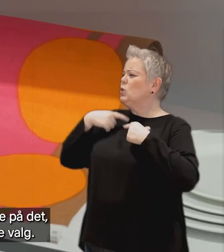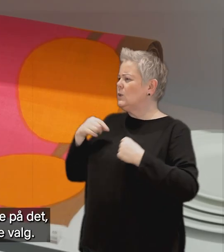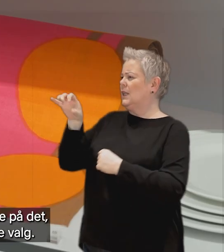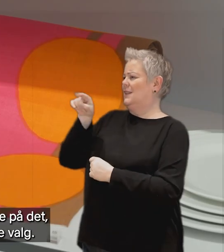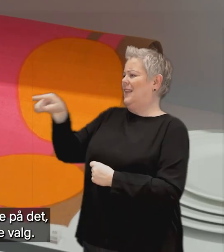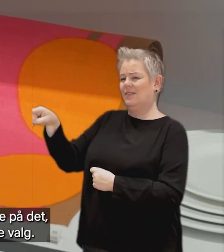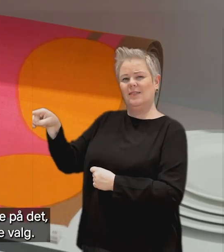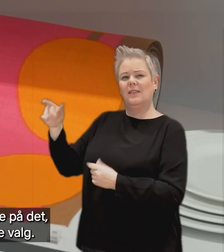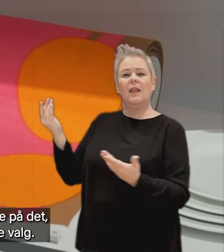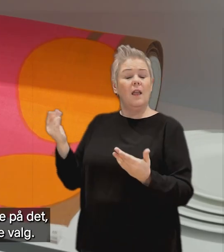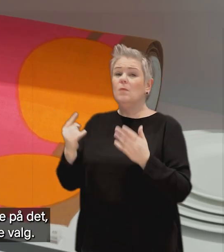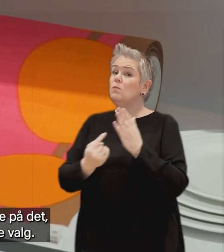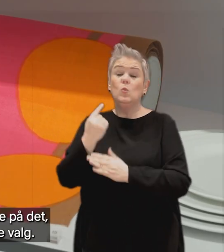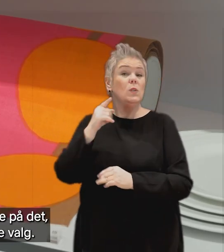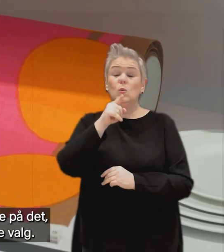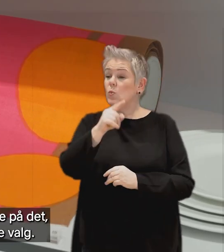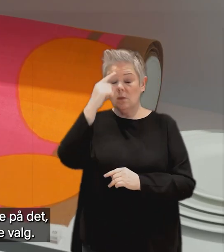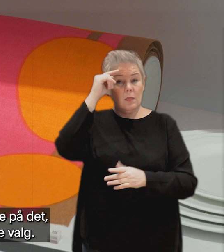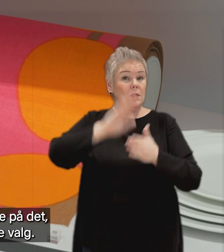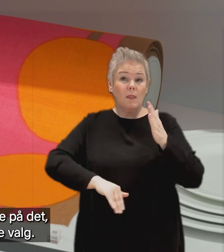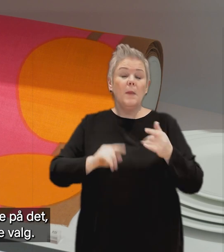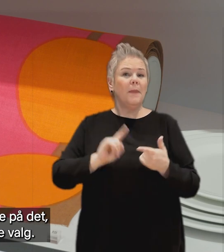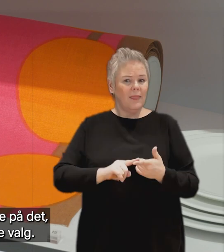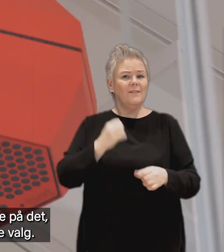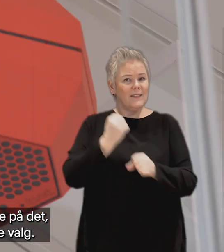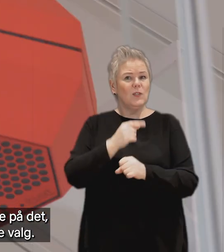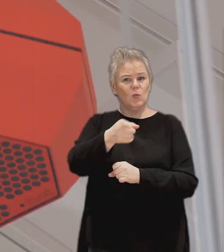Du tenkte kanskje ikke på det, men du gjorde visse valg.